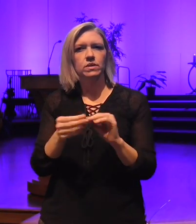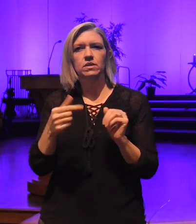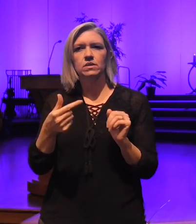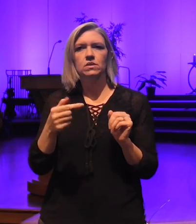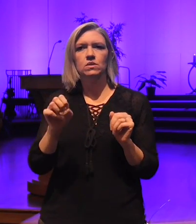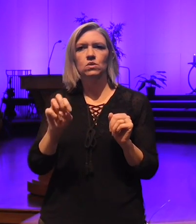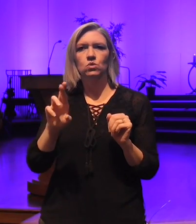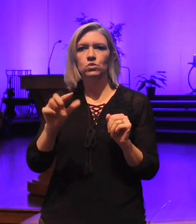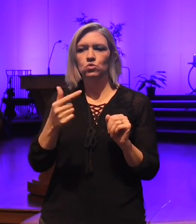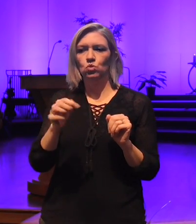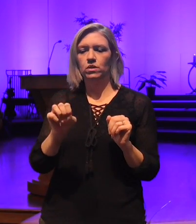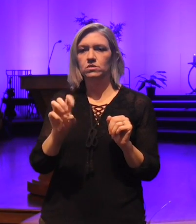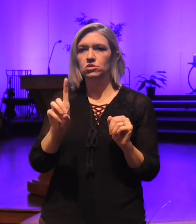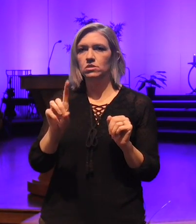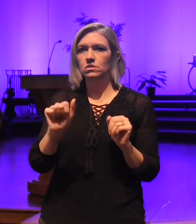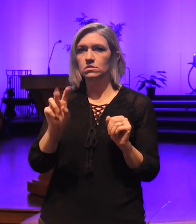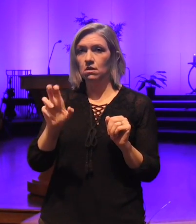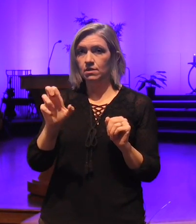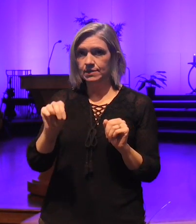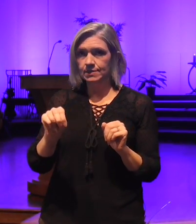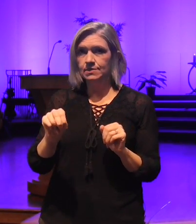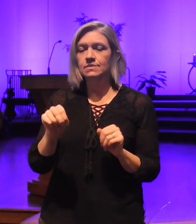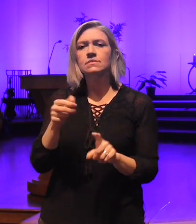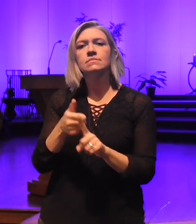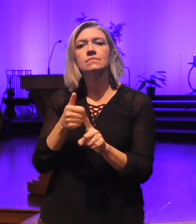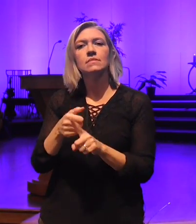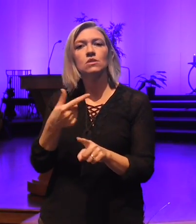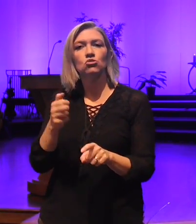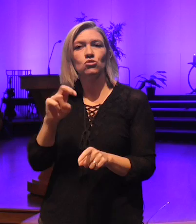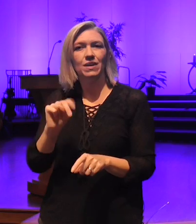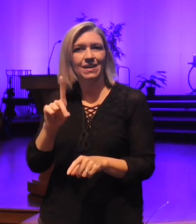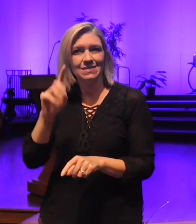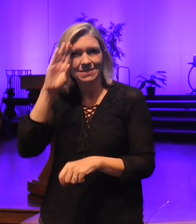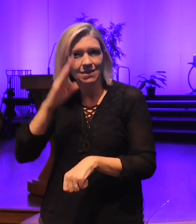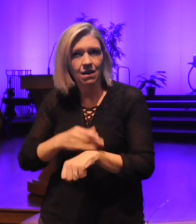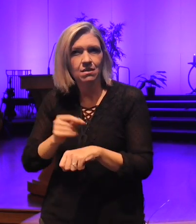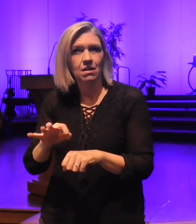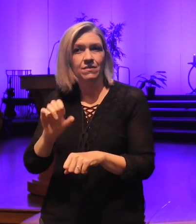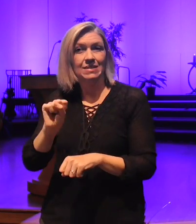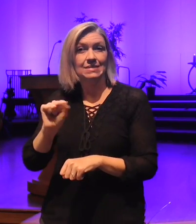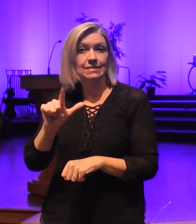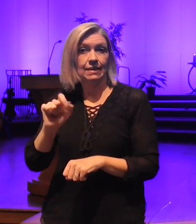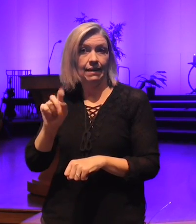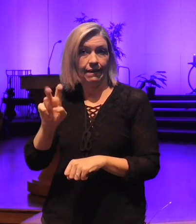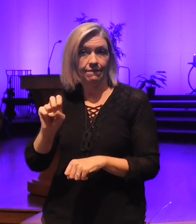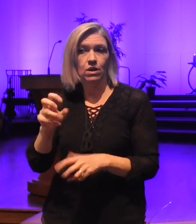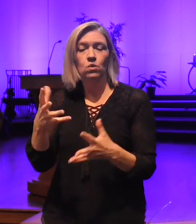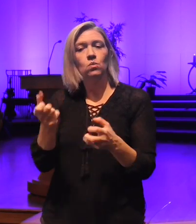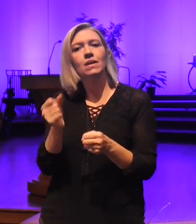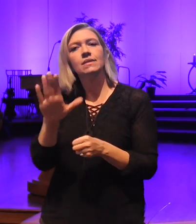nieto de un esclavo que quería obtener su diploma de escuela secundaria aprendiendo a leer y escribir y